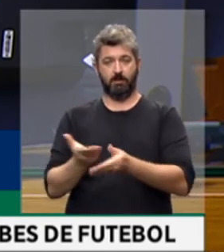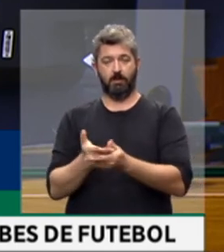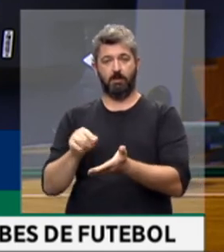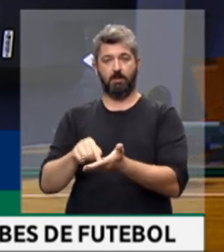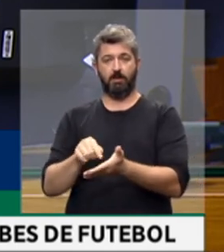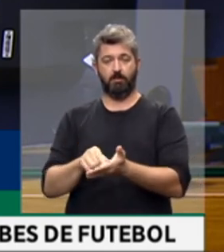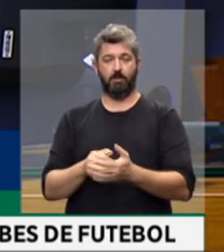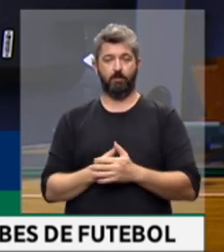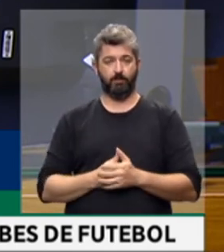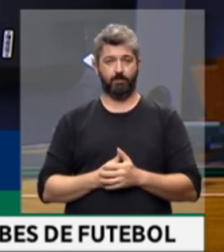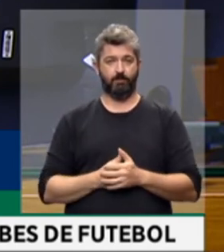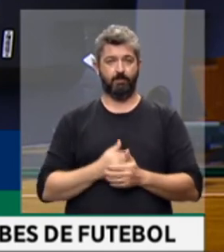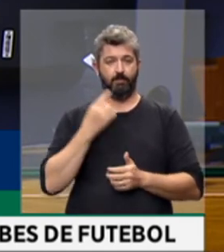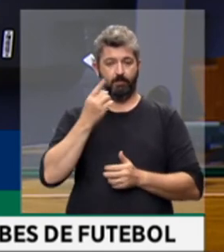CHERINI. EM VOTAÇÃO! AQUELES QUE FOREM PELA APROVAÇÃO